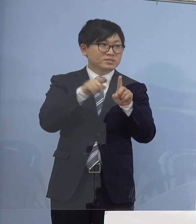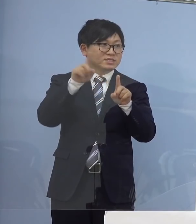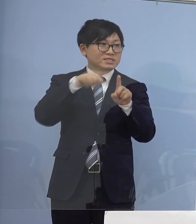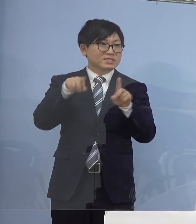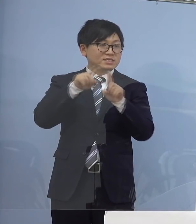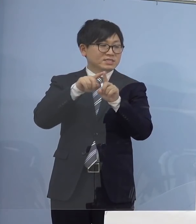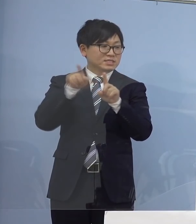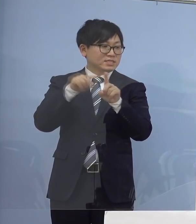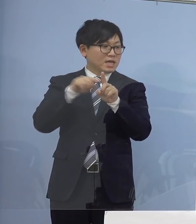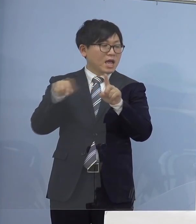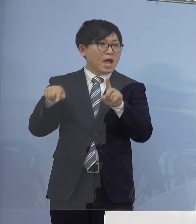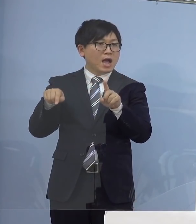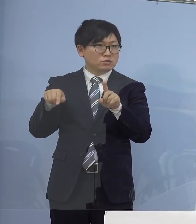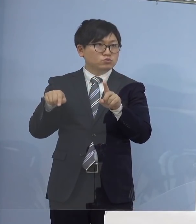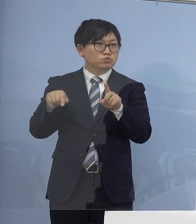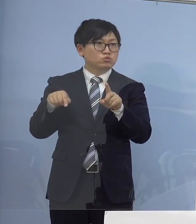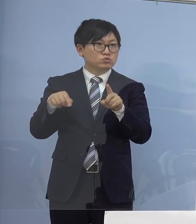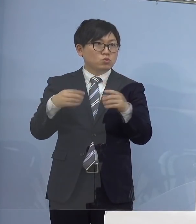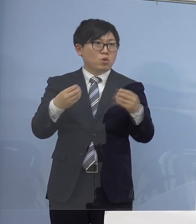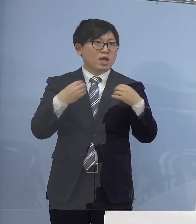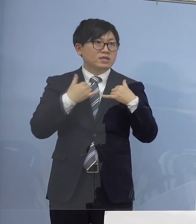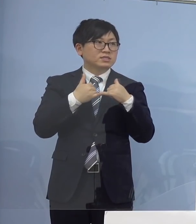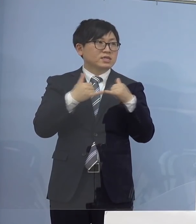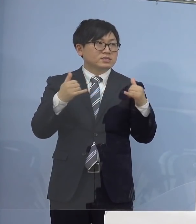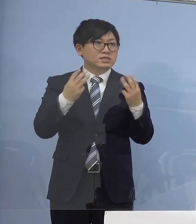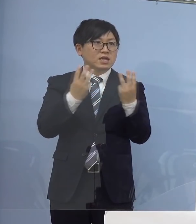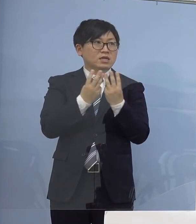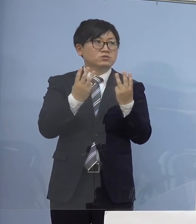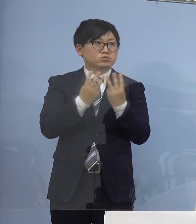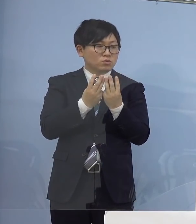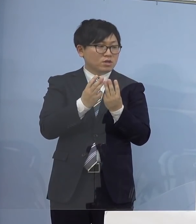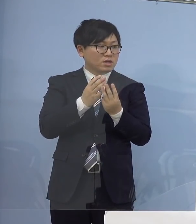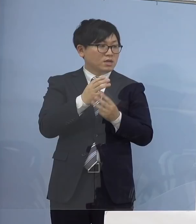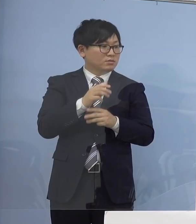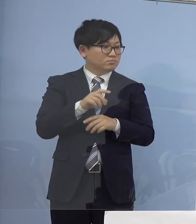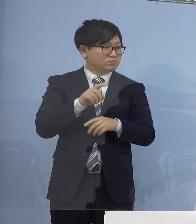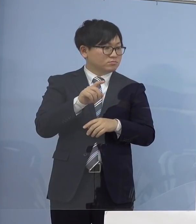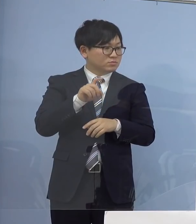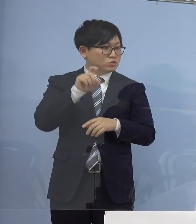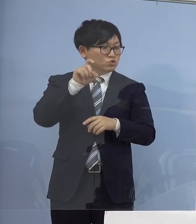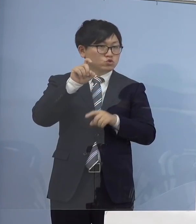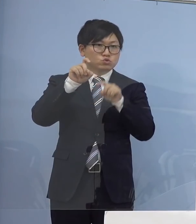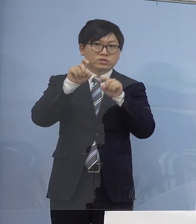（保健福祉部長） ちょっと待って下さいね、10.8パーセントでいいです